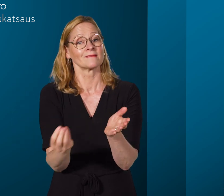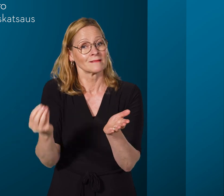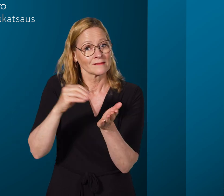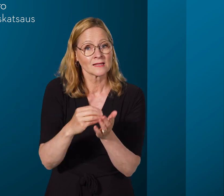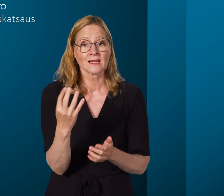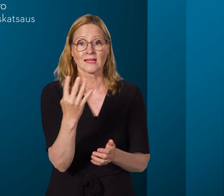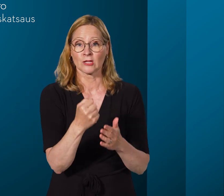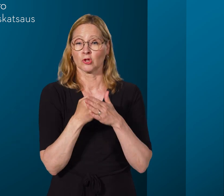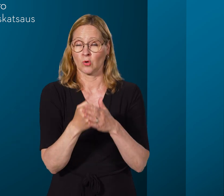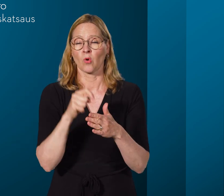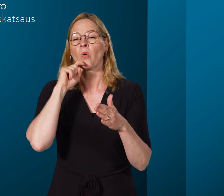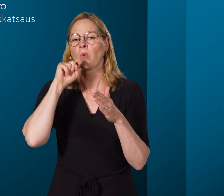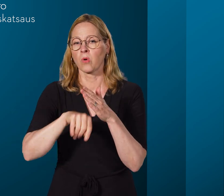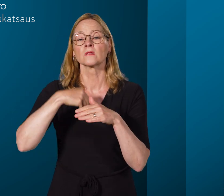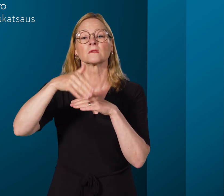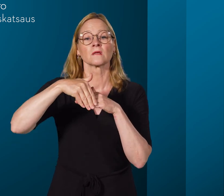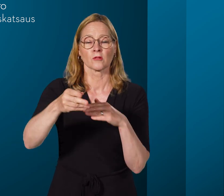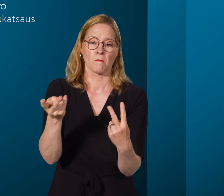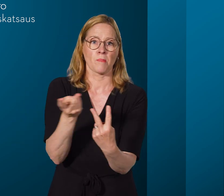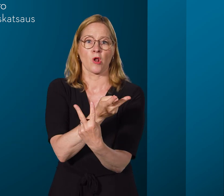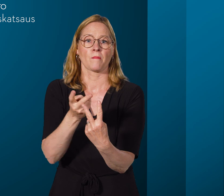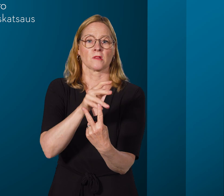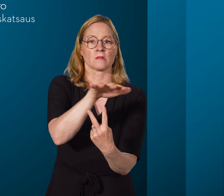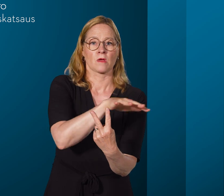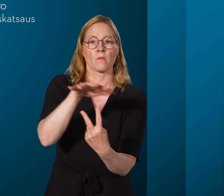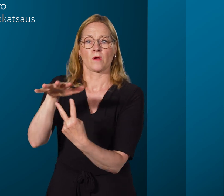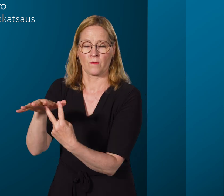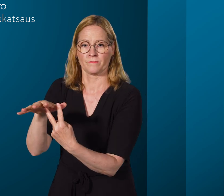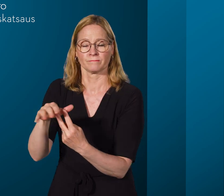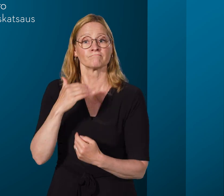Lisäksi digituki kuuluu jatkossa molempien toimialueiden alle.